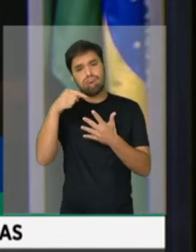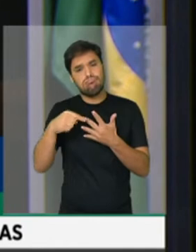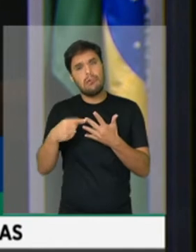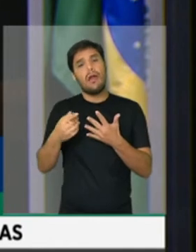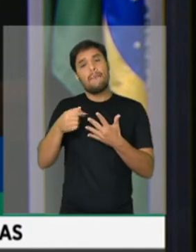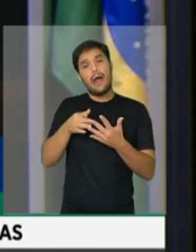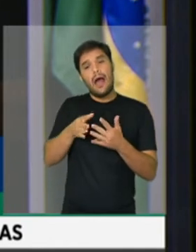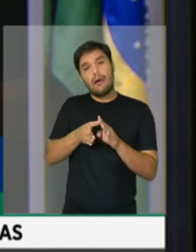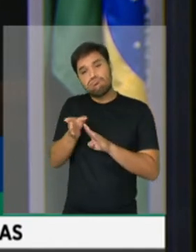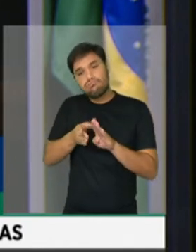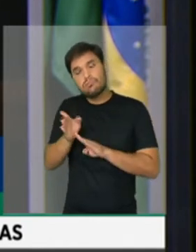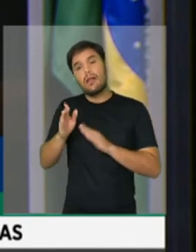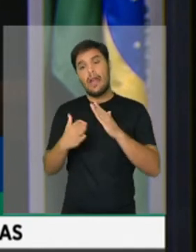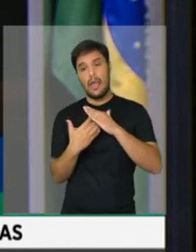CARVALHO DO PT EM SERGIPE, E